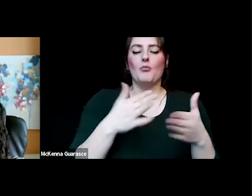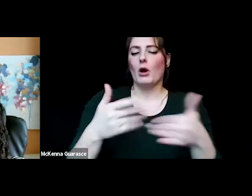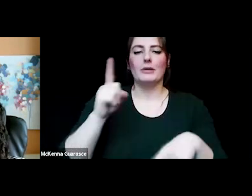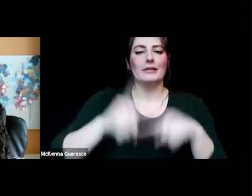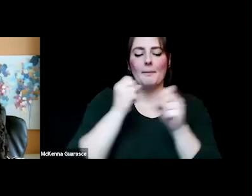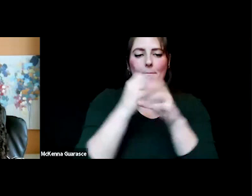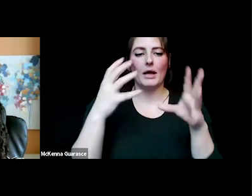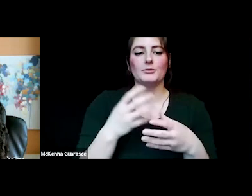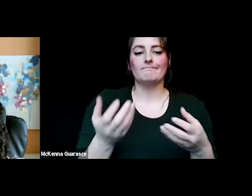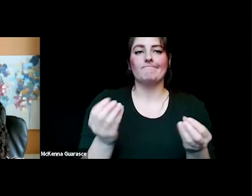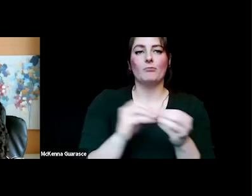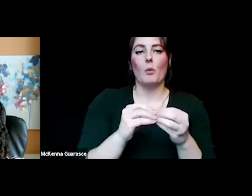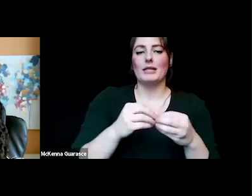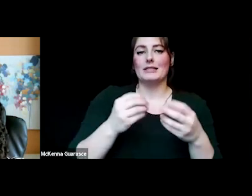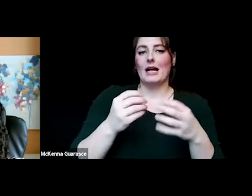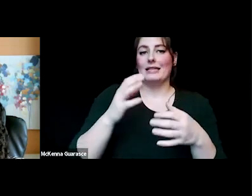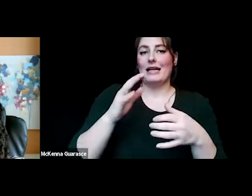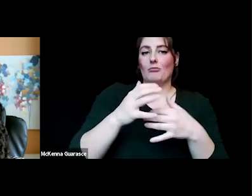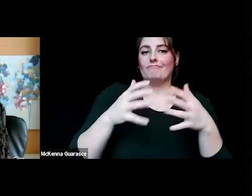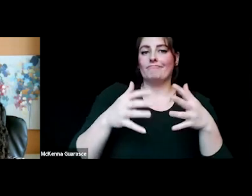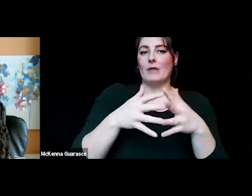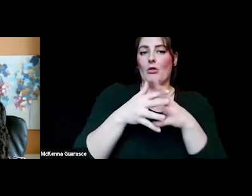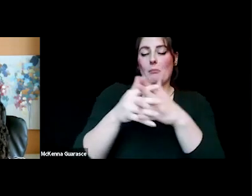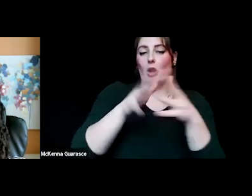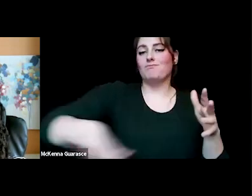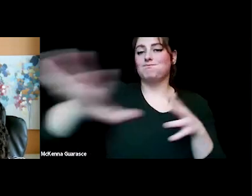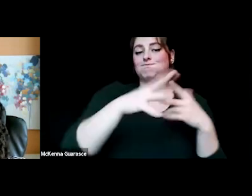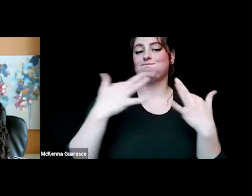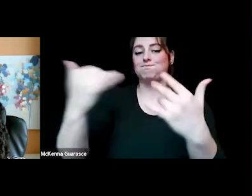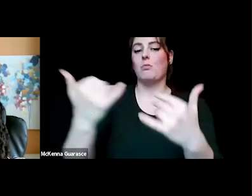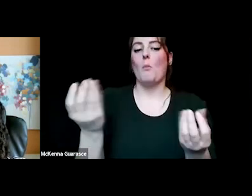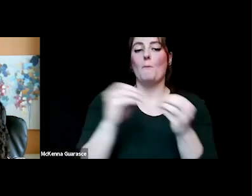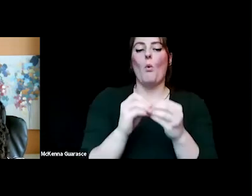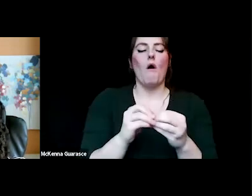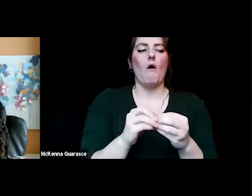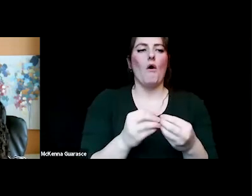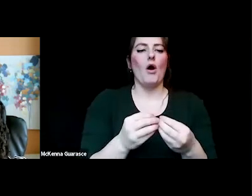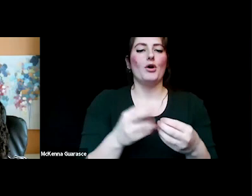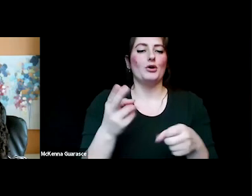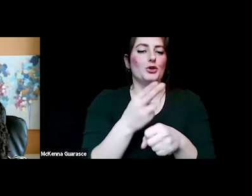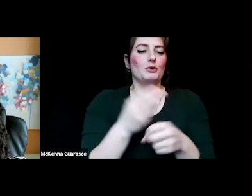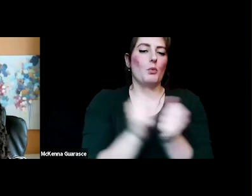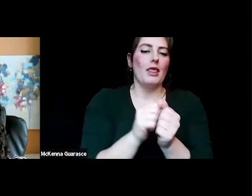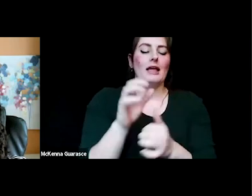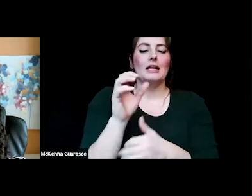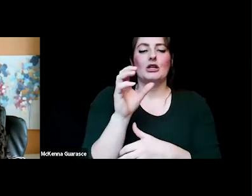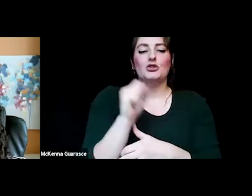exploran enfoques integrales para el mal uso de sustancias. Incorporan servicios sociales y aumentan las opciones de tratamiento